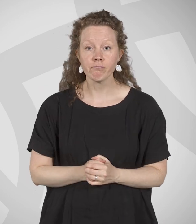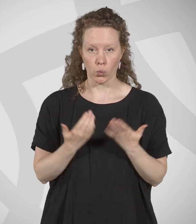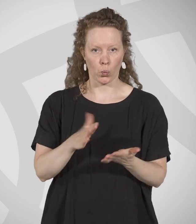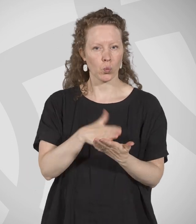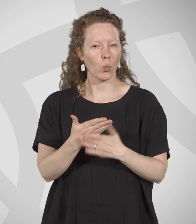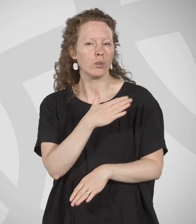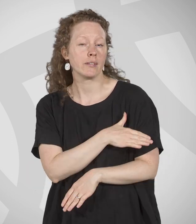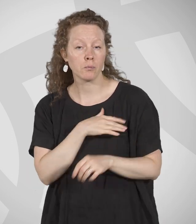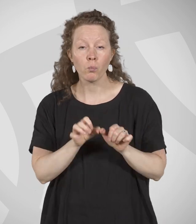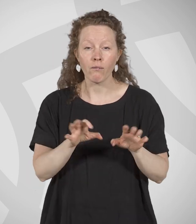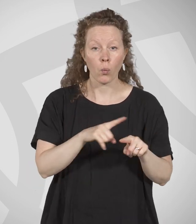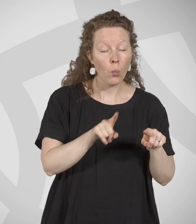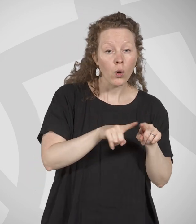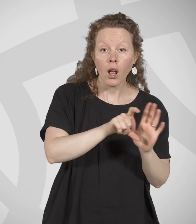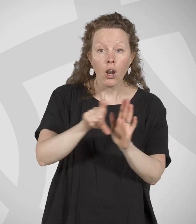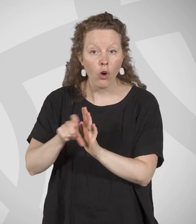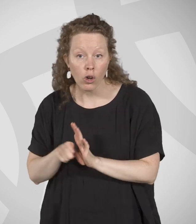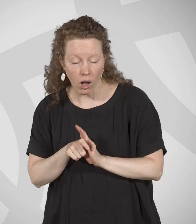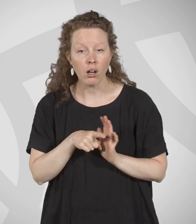Tjänsten regleras för närvarande av alltför många lagar, -